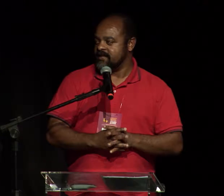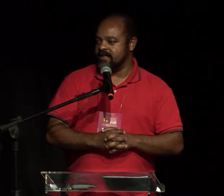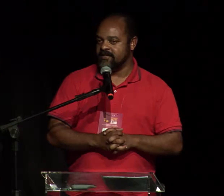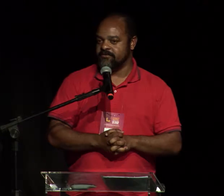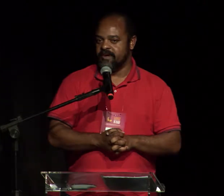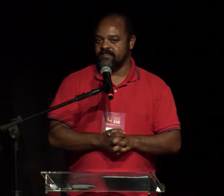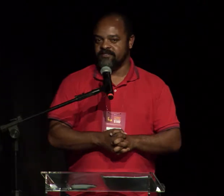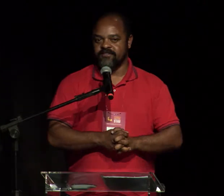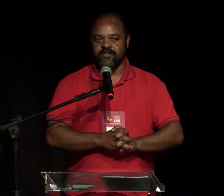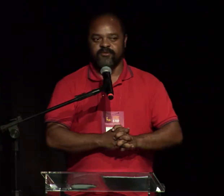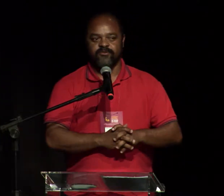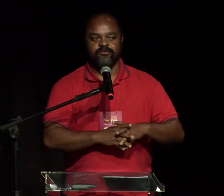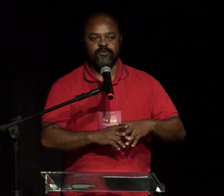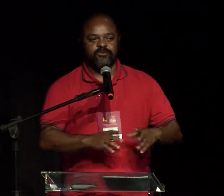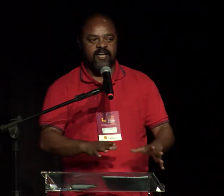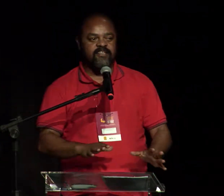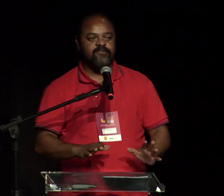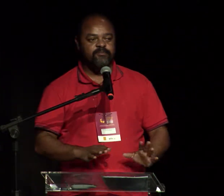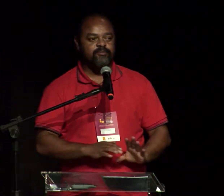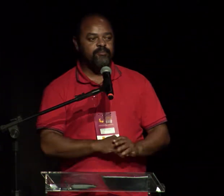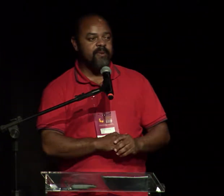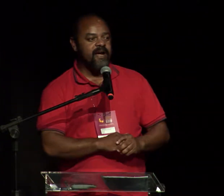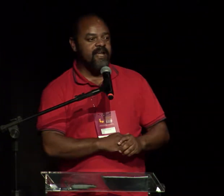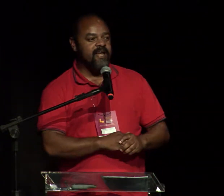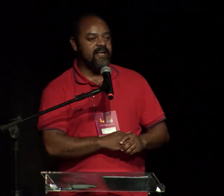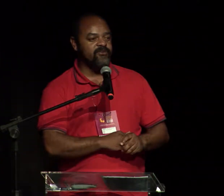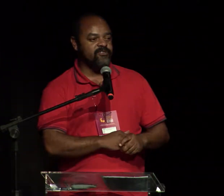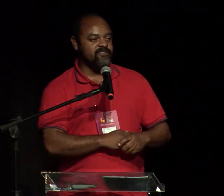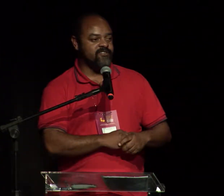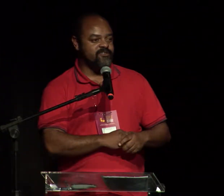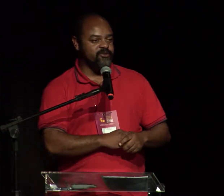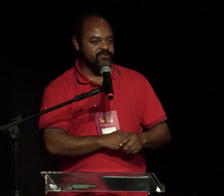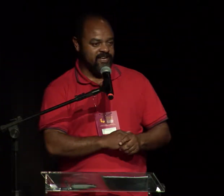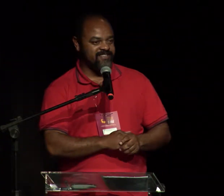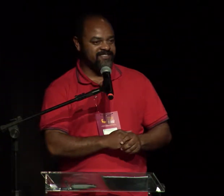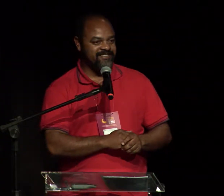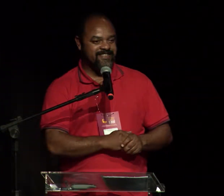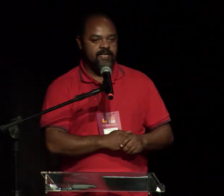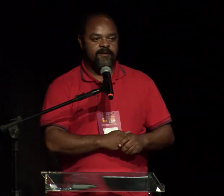as falas estão voltadas para os assistentes sociais.